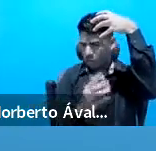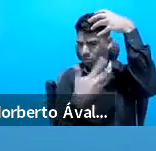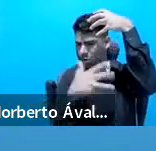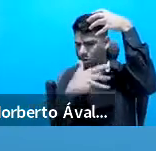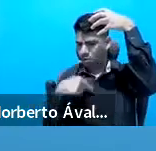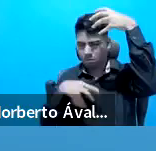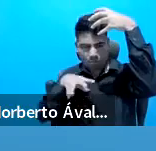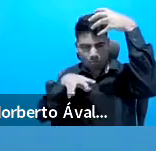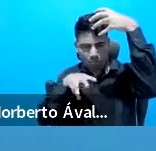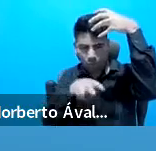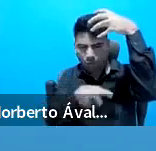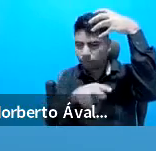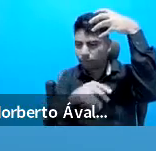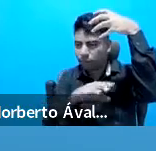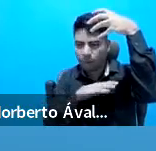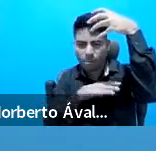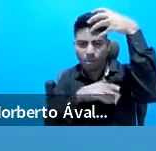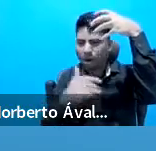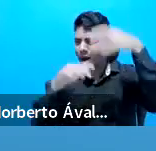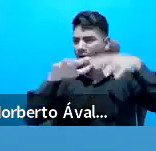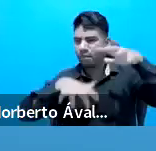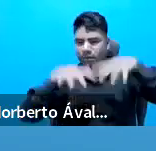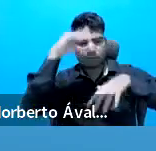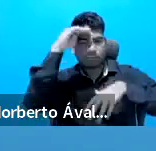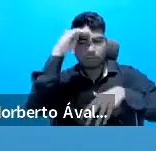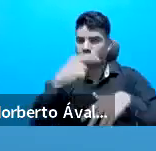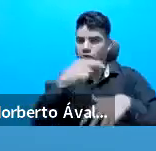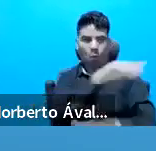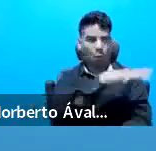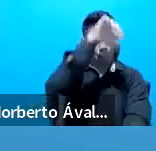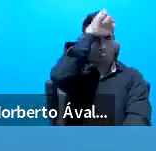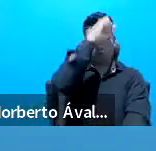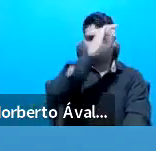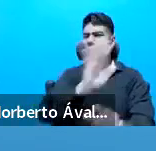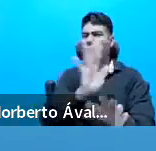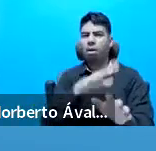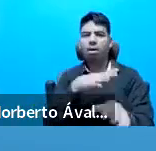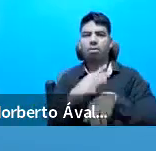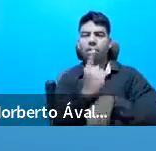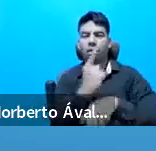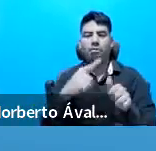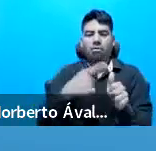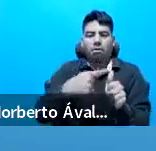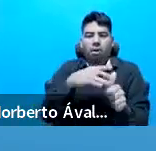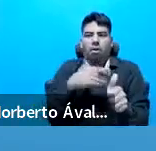ligado que ya no depende y que ya no depende y que pareciera caser que ya no influye en los sentidos